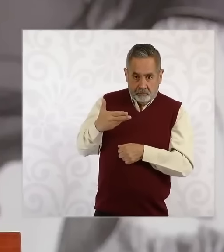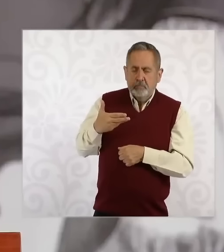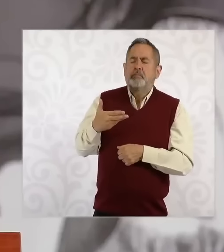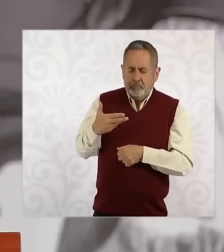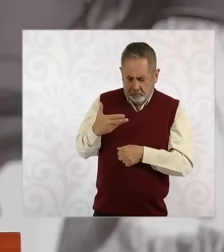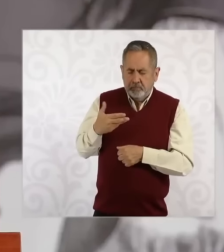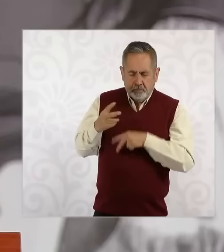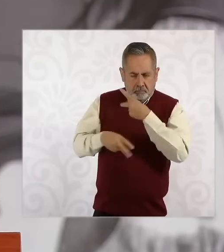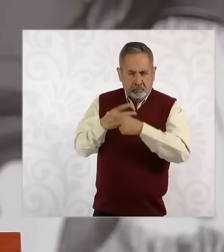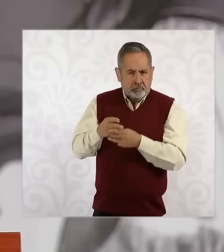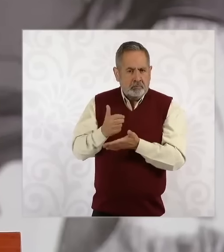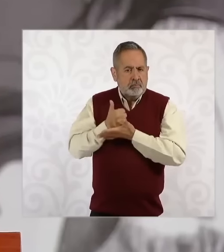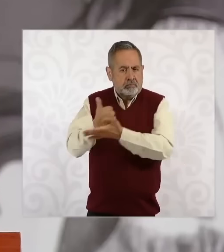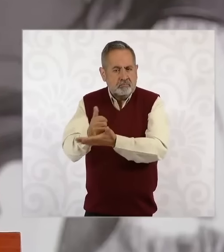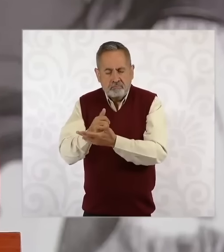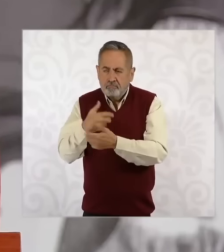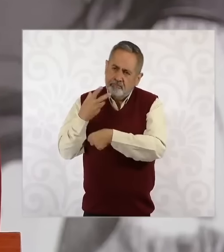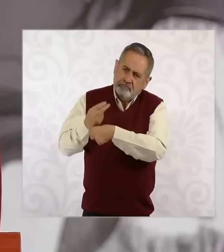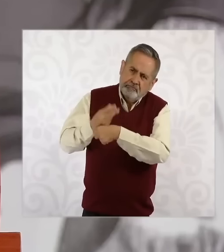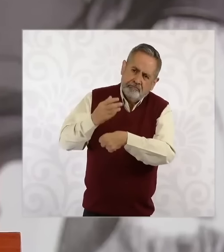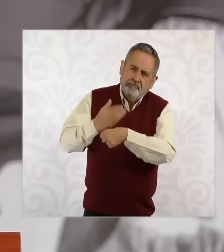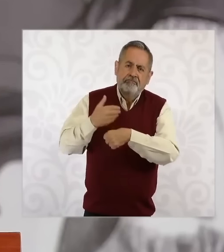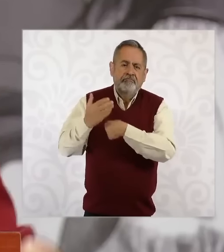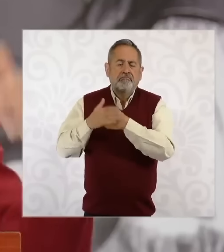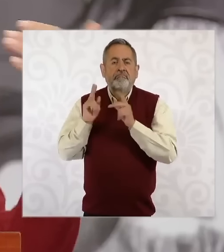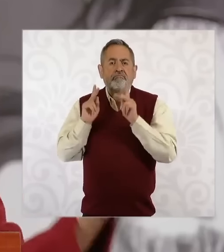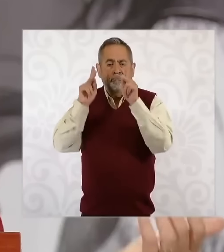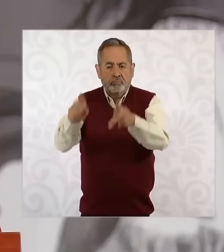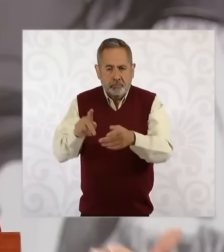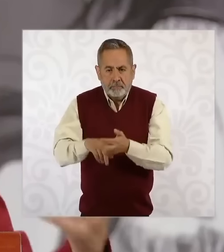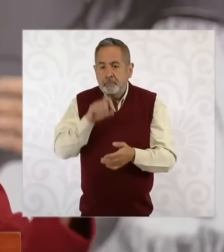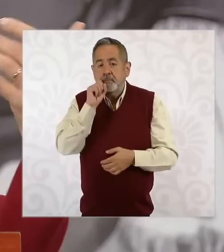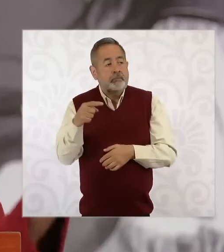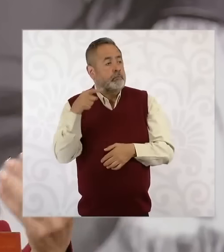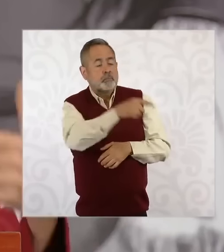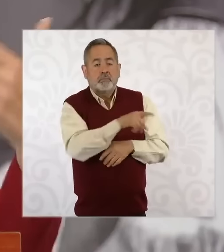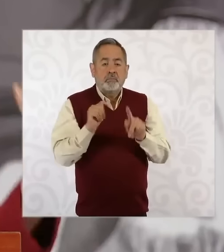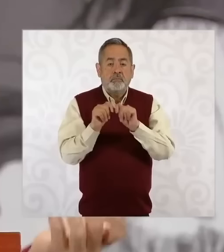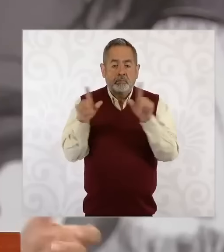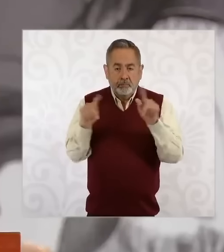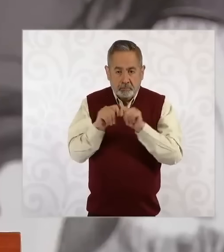que le ayudáramos en ese puente e en Tascala el puente que estamos haciendo. Incluso fue petición